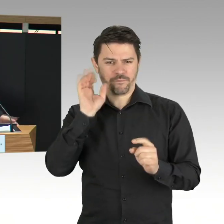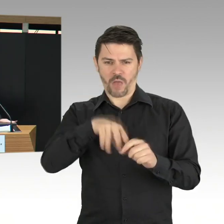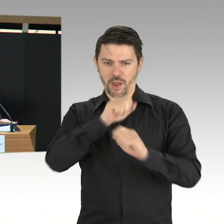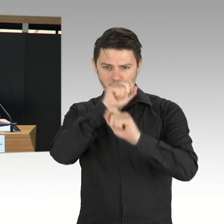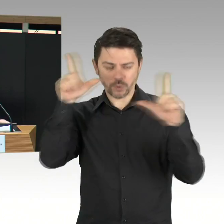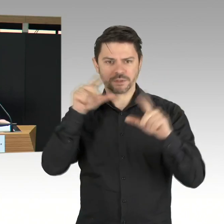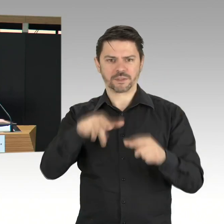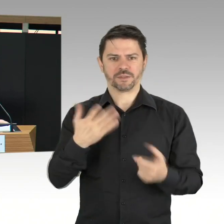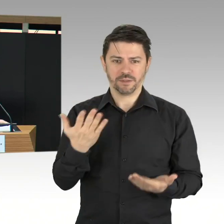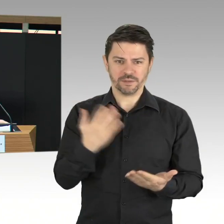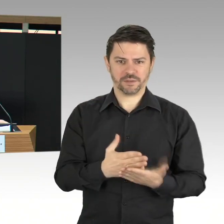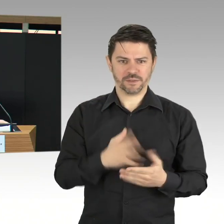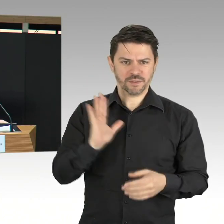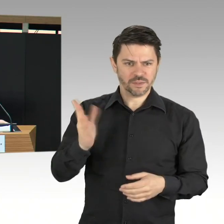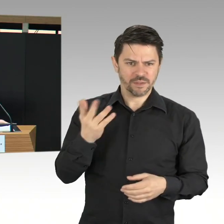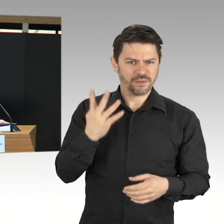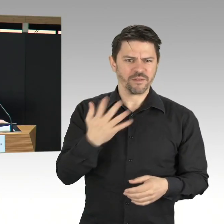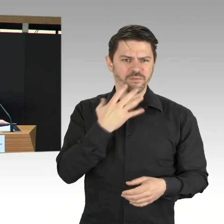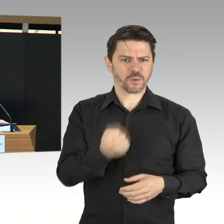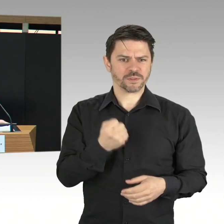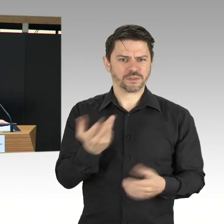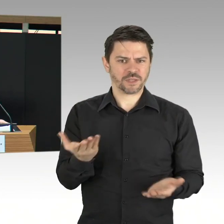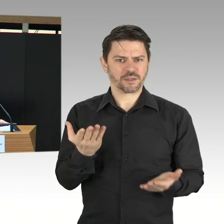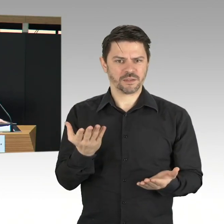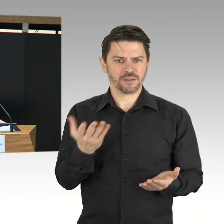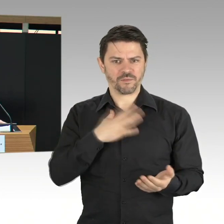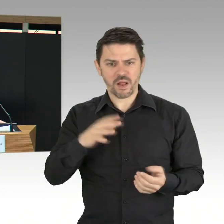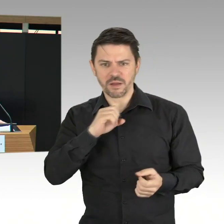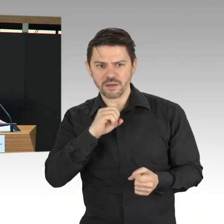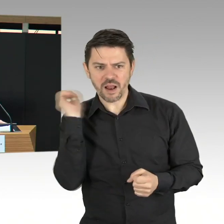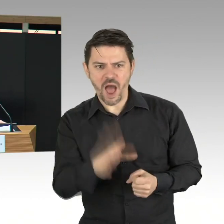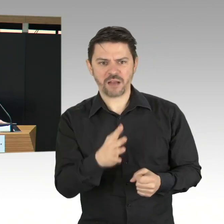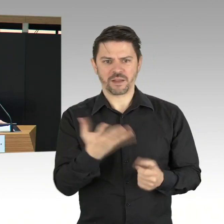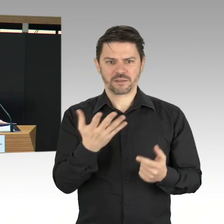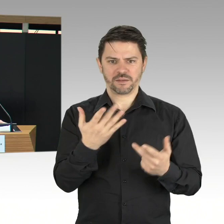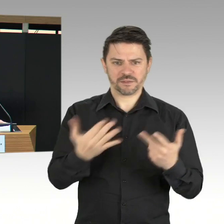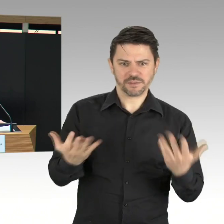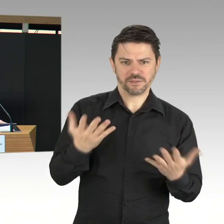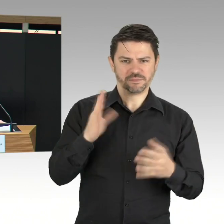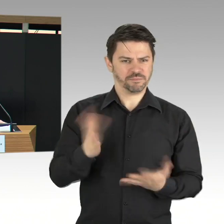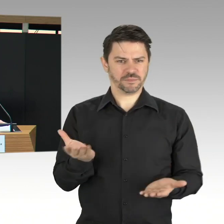Und deshalb, meine Damen und Herren, lassen Sie mich zum konkreten Gesetzesinhalt noch mal kommen.